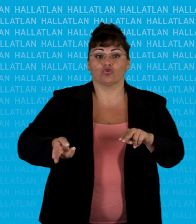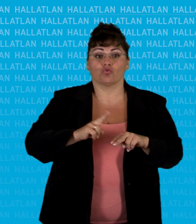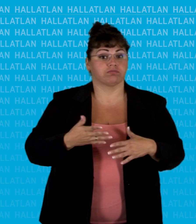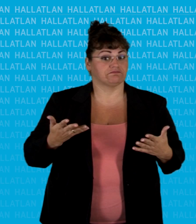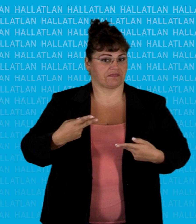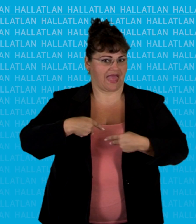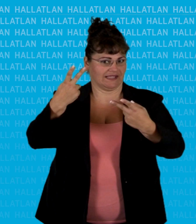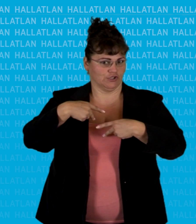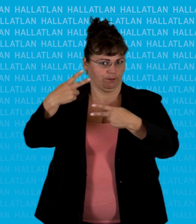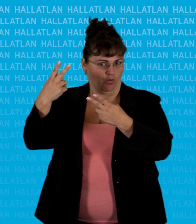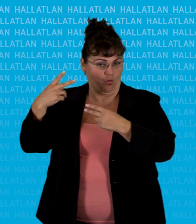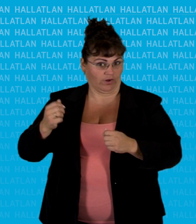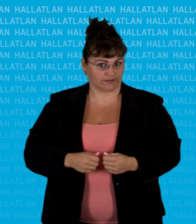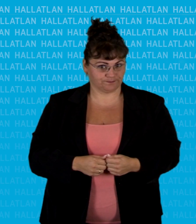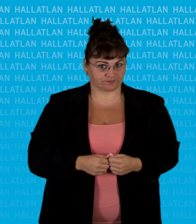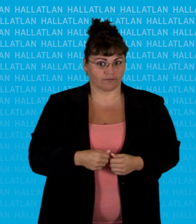A többit exportálni lehet.